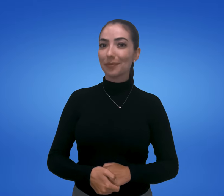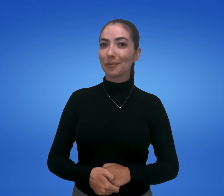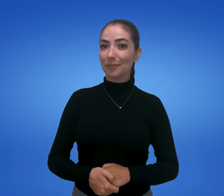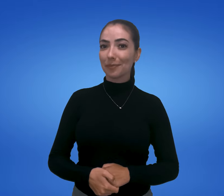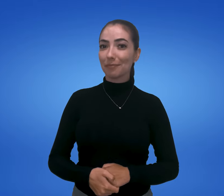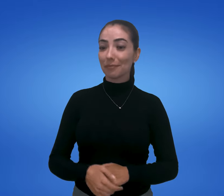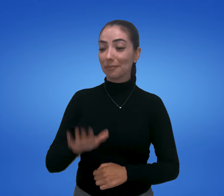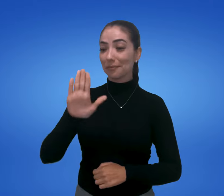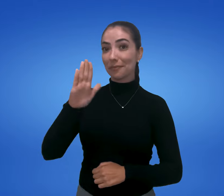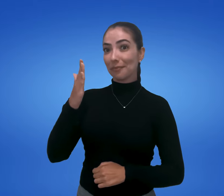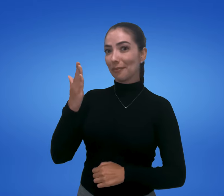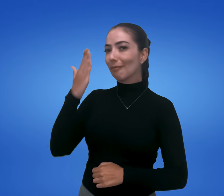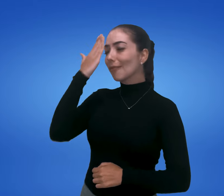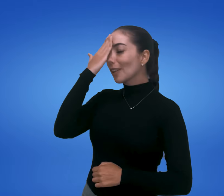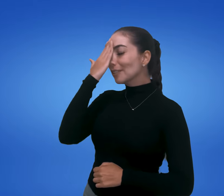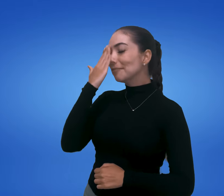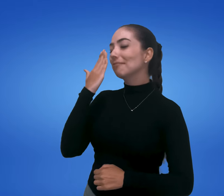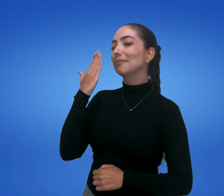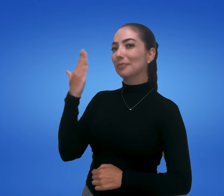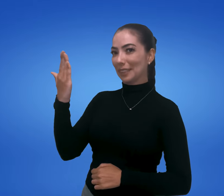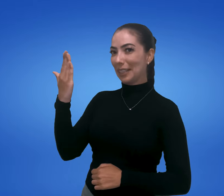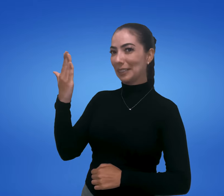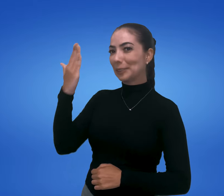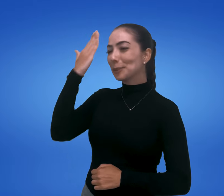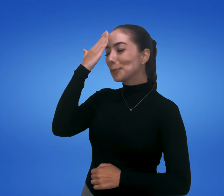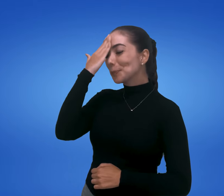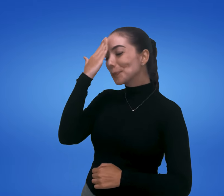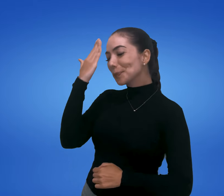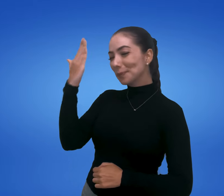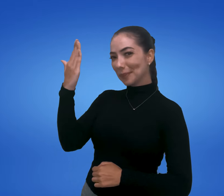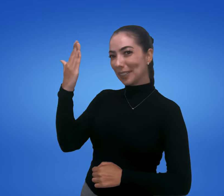"obrigada"